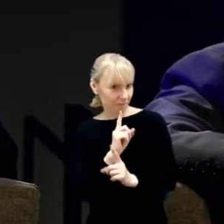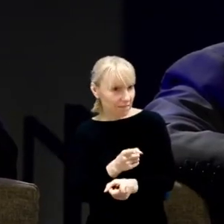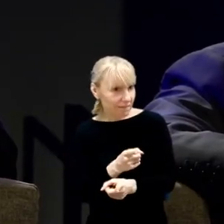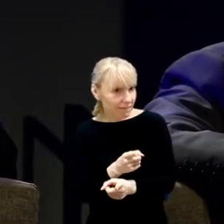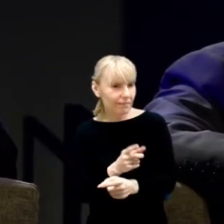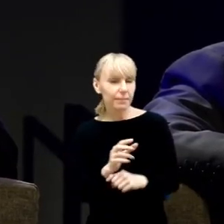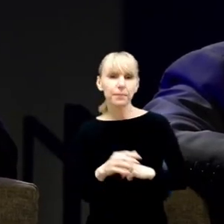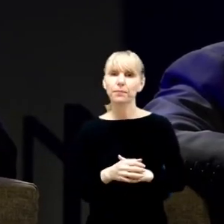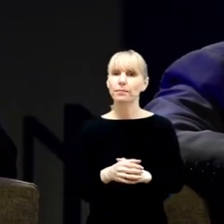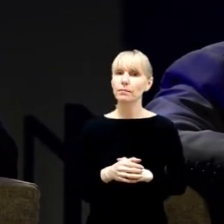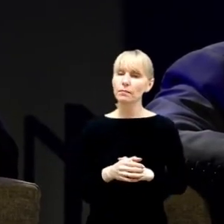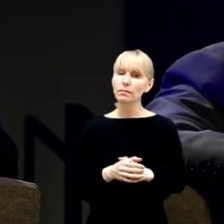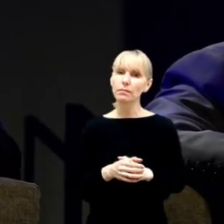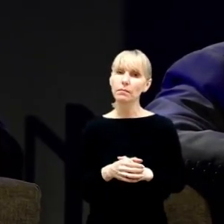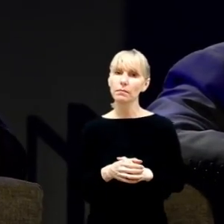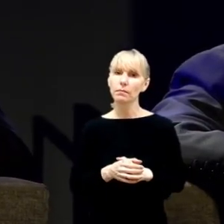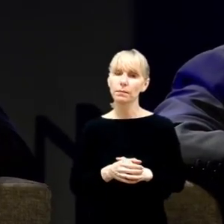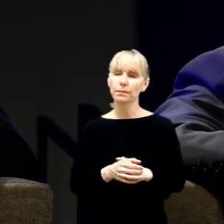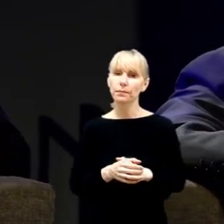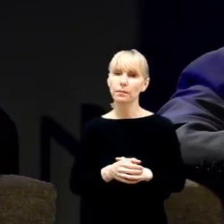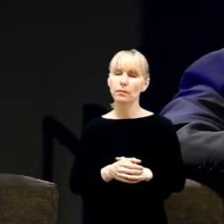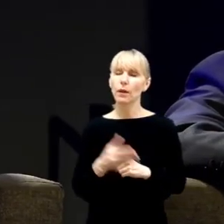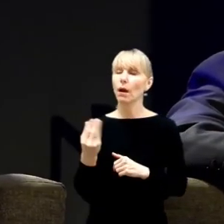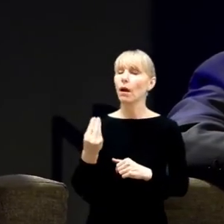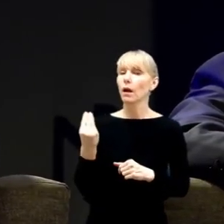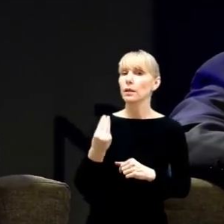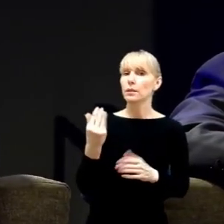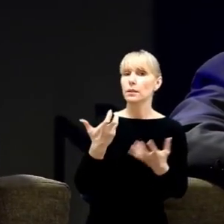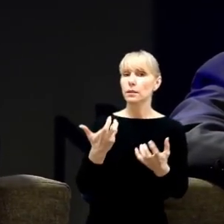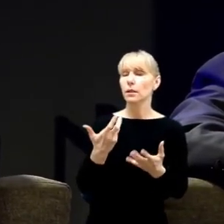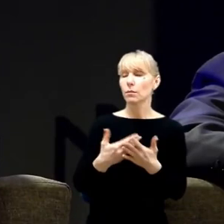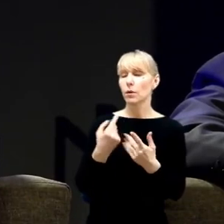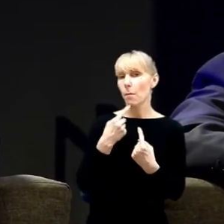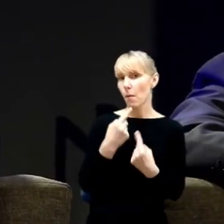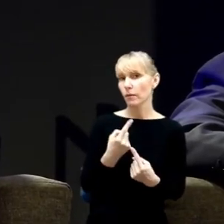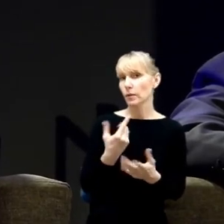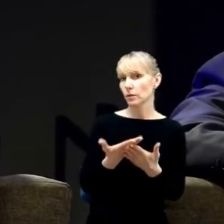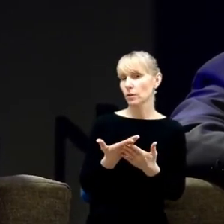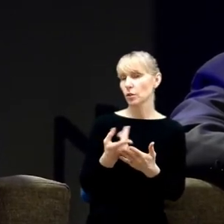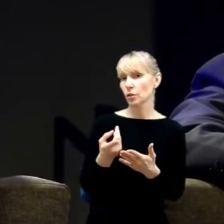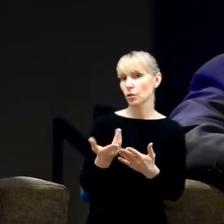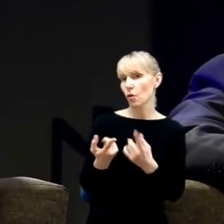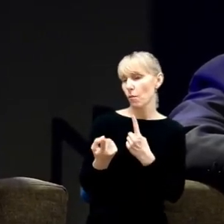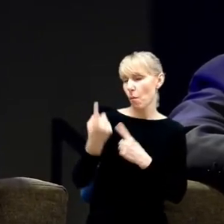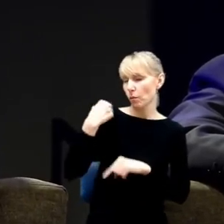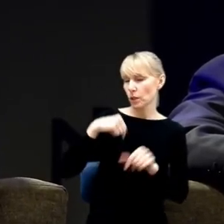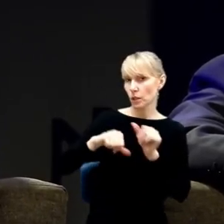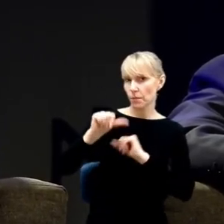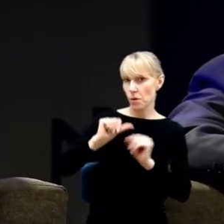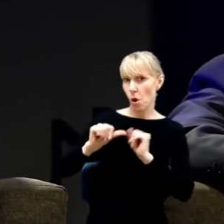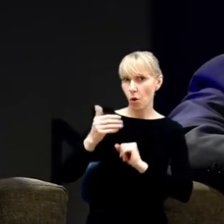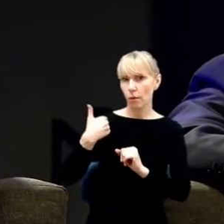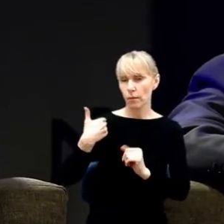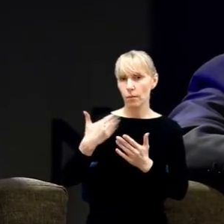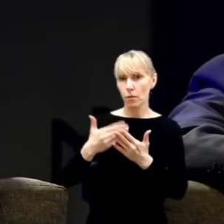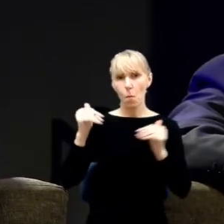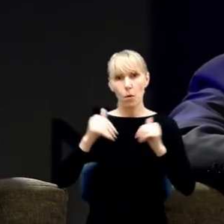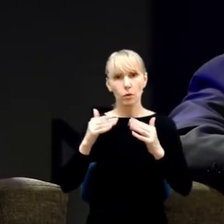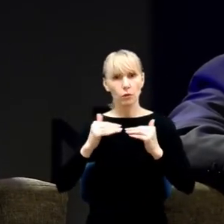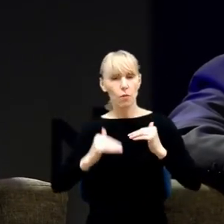to przypominam, że też w ubiegłym roku została wprowadzona możliwość podwyższenia wsparcia, które uzyskaliście.